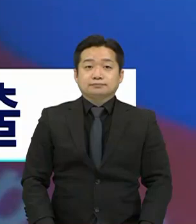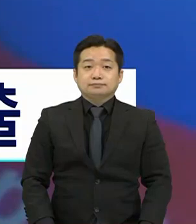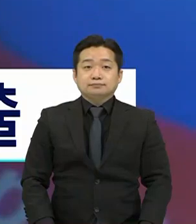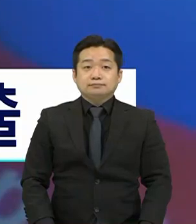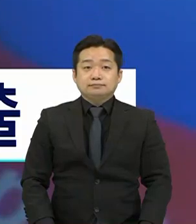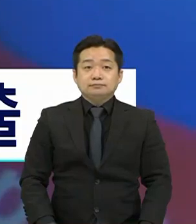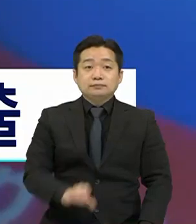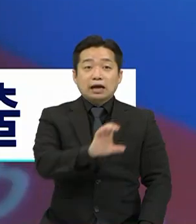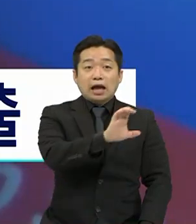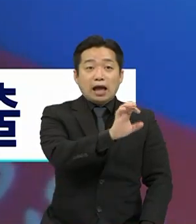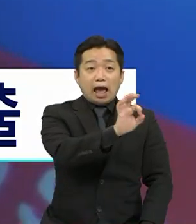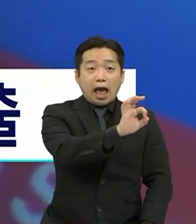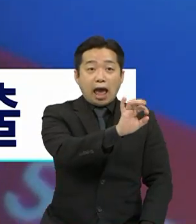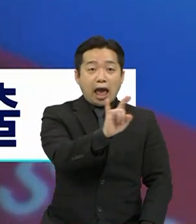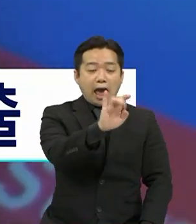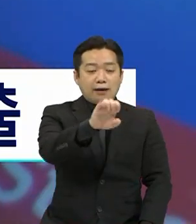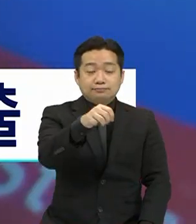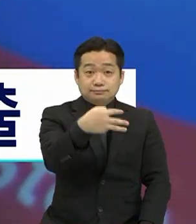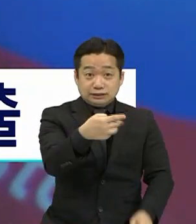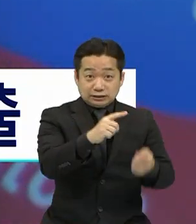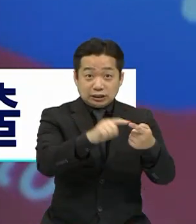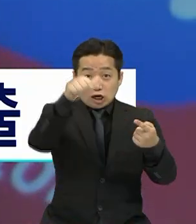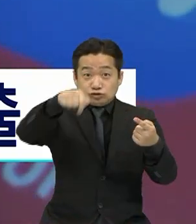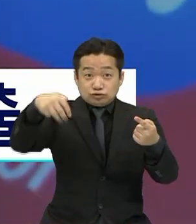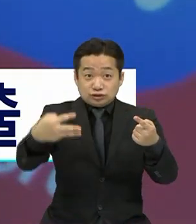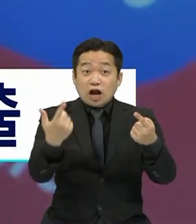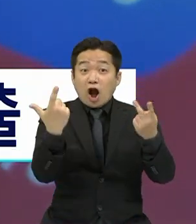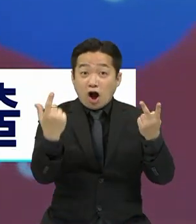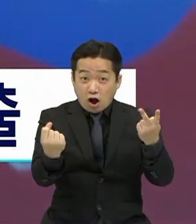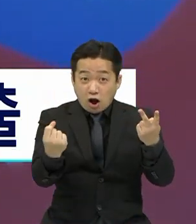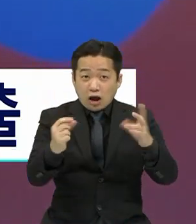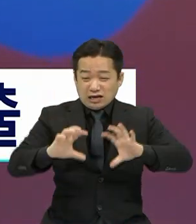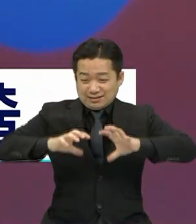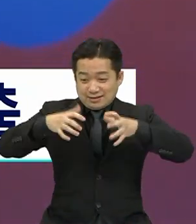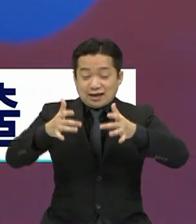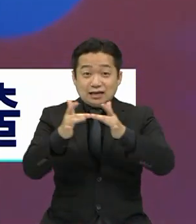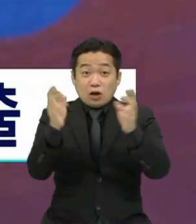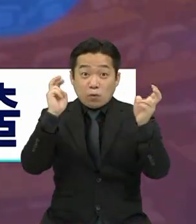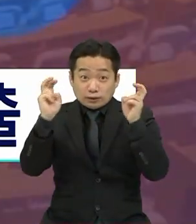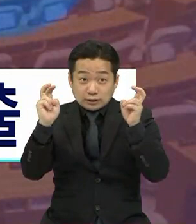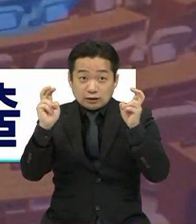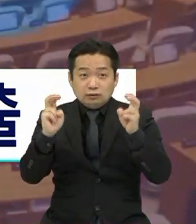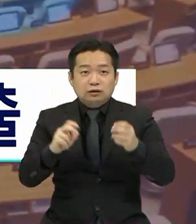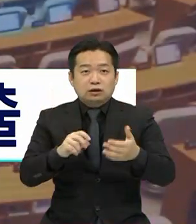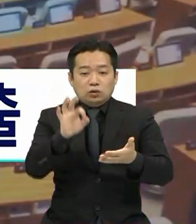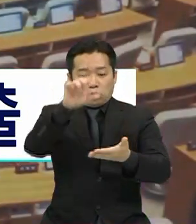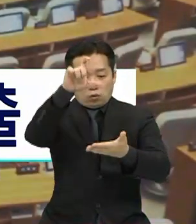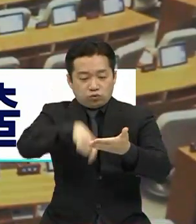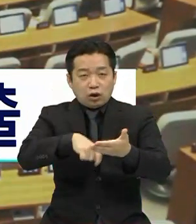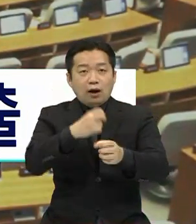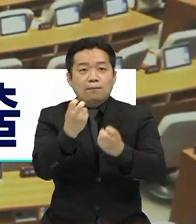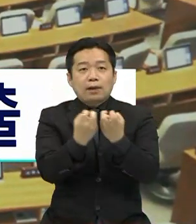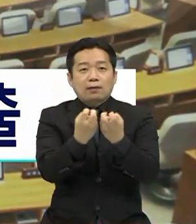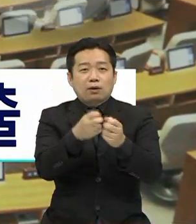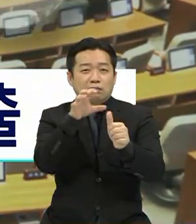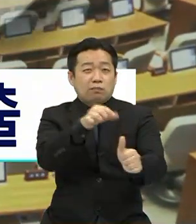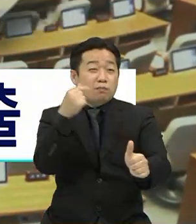(앵커) 애플이나 구글 같은 글로벌 플랫폼 기업이 특정 결제 방식을 강제하지 못하게 하는 법이 통과된 뒤 최근 애플이